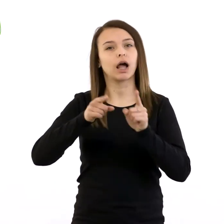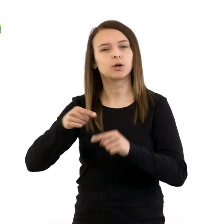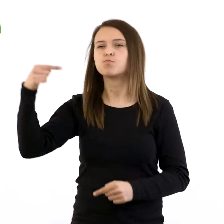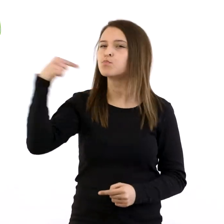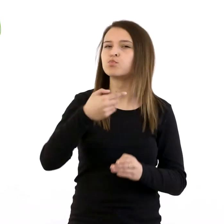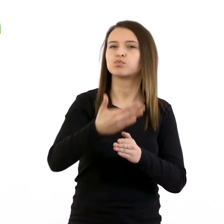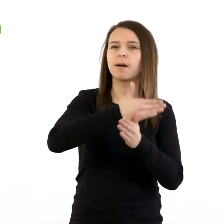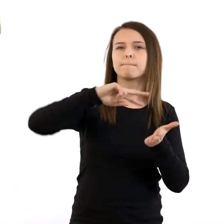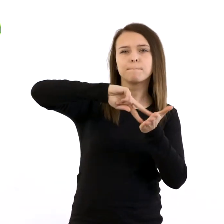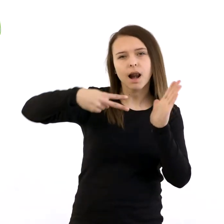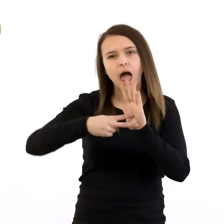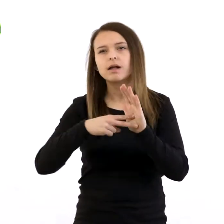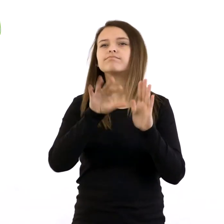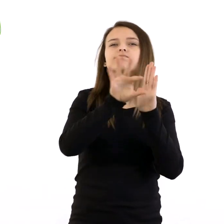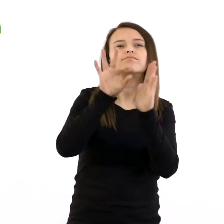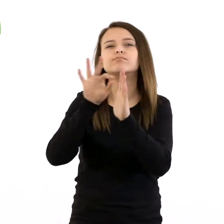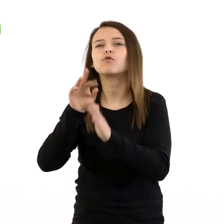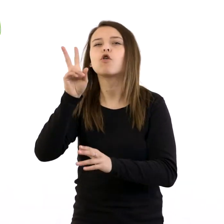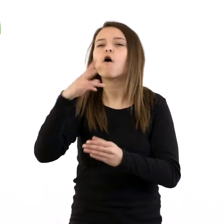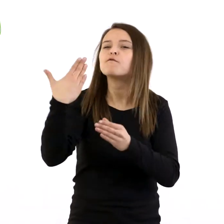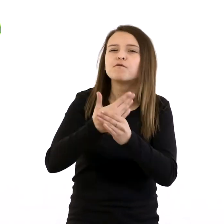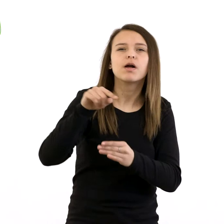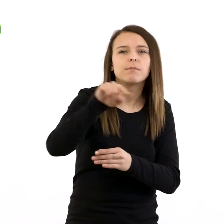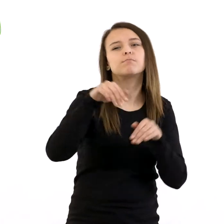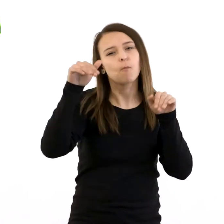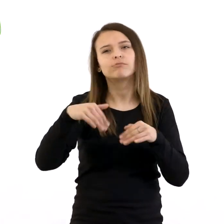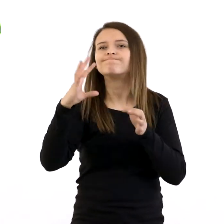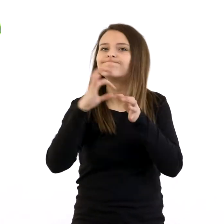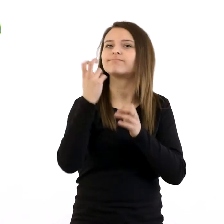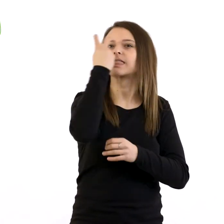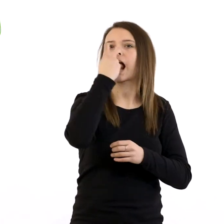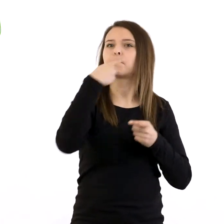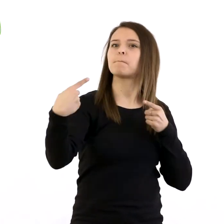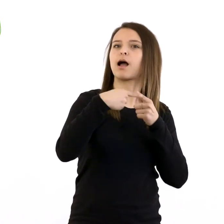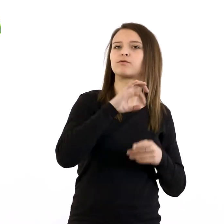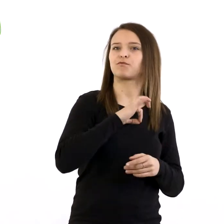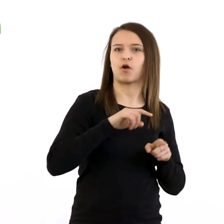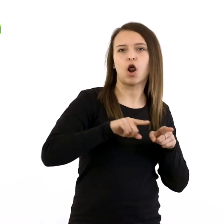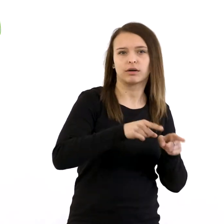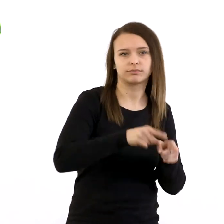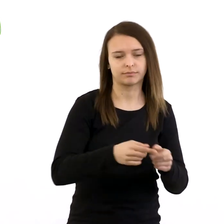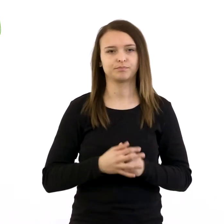Organizacja musi zaplanować i wybrać grupę określonych firm, które byłyby zainteresowane wsparciem organizacji.